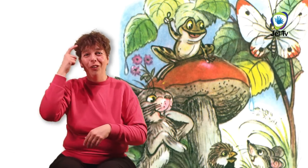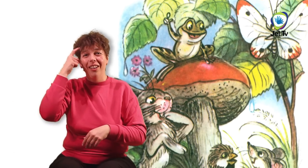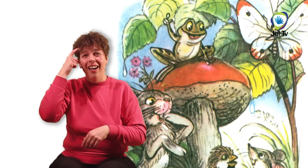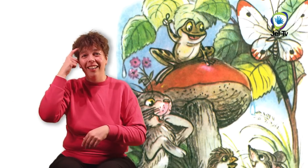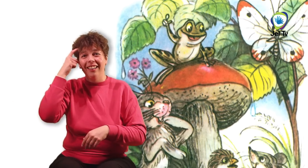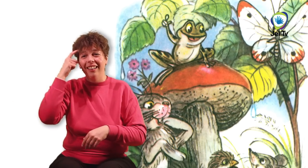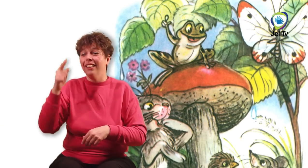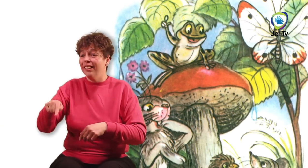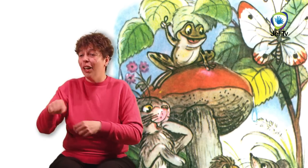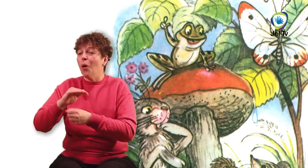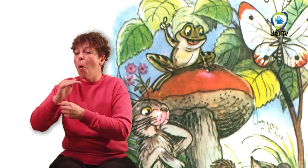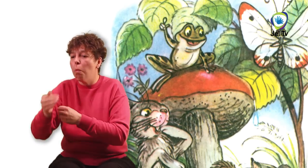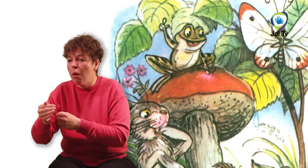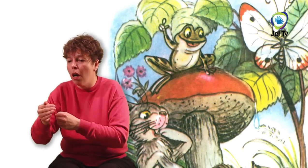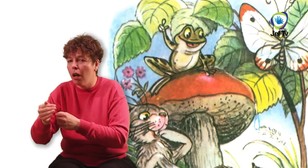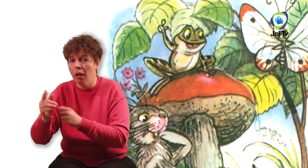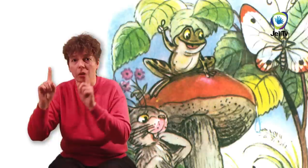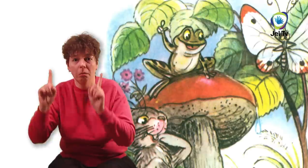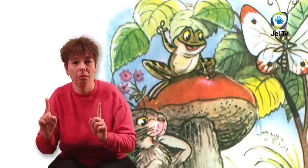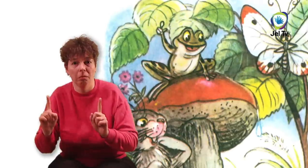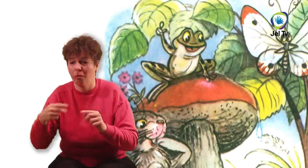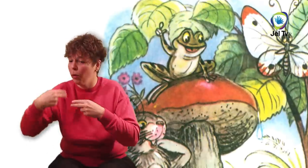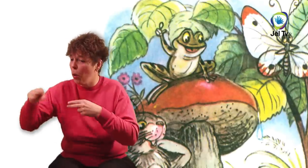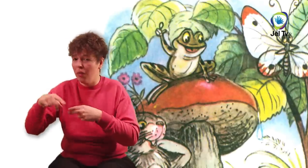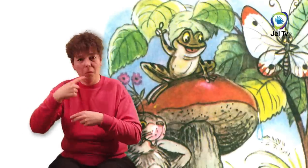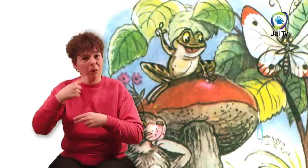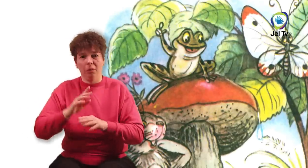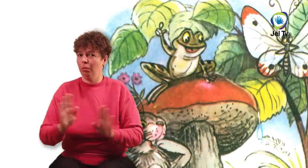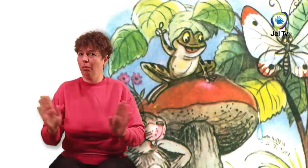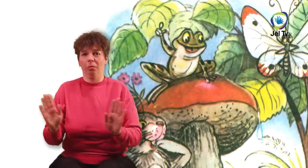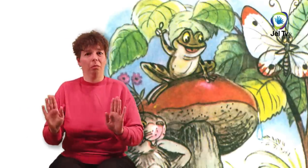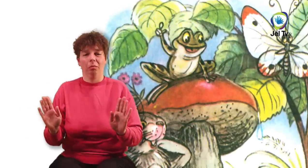Ó, ti okosak! Hiszen a gomba… A mondatot abbahagyta, õket pedig otthagyta.